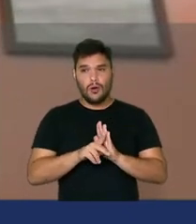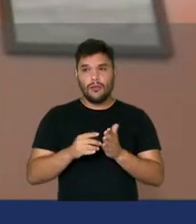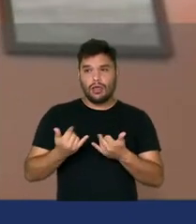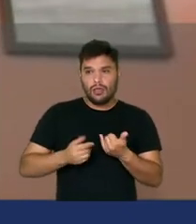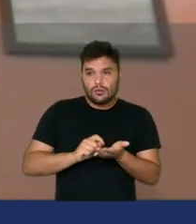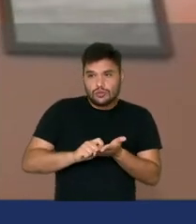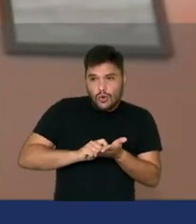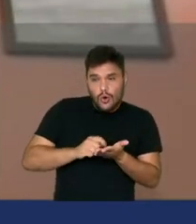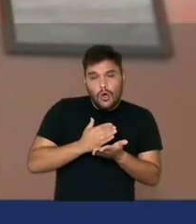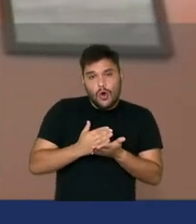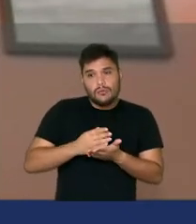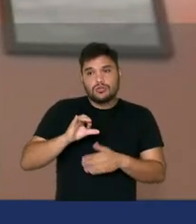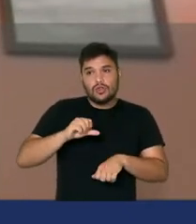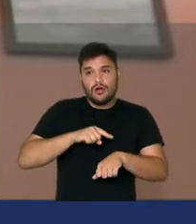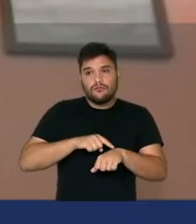VOTAÇÃO DO PL SÓ COMEÇOU